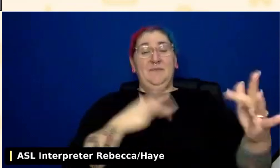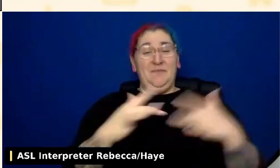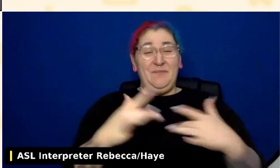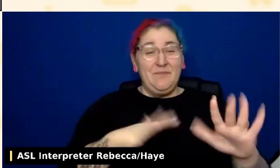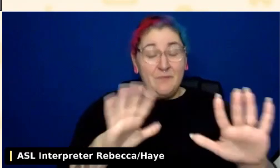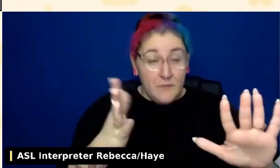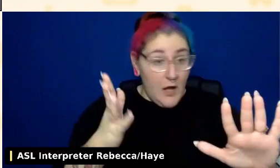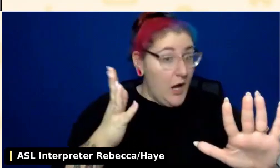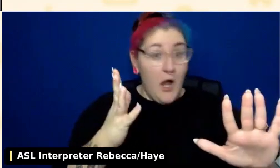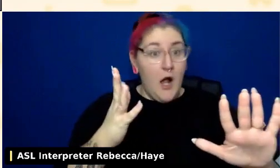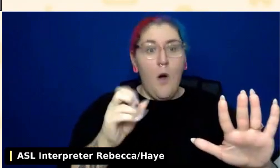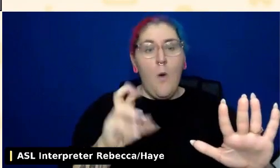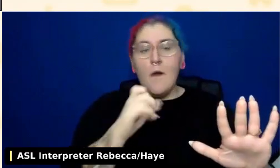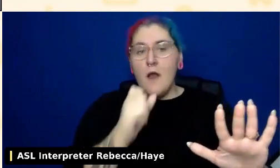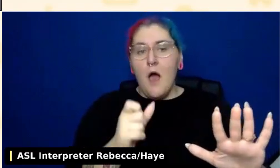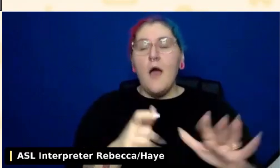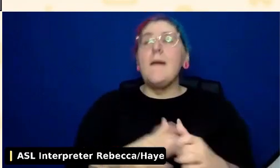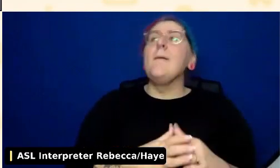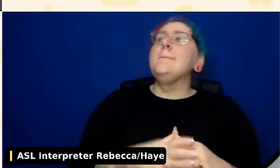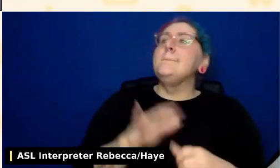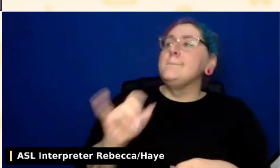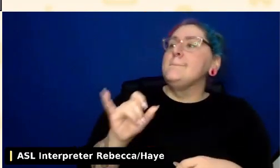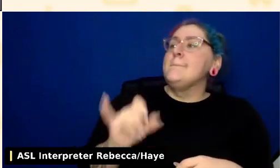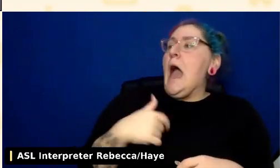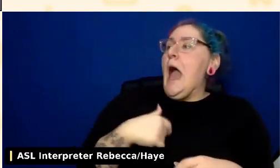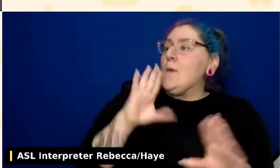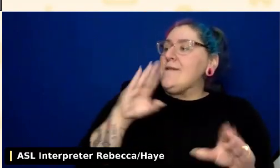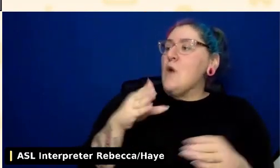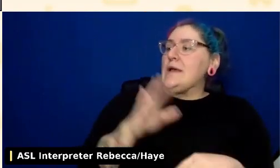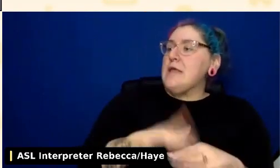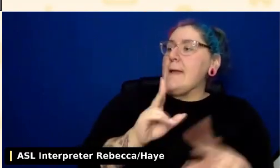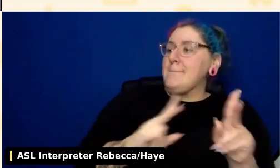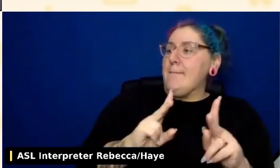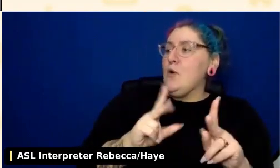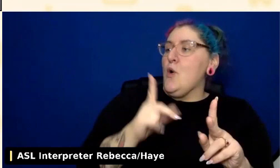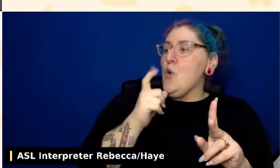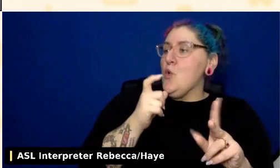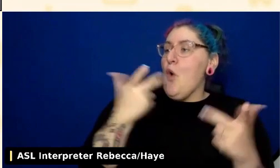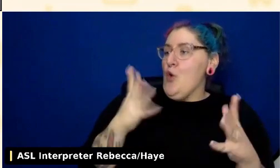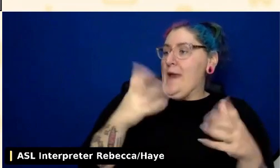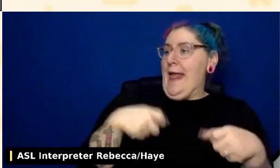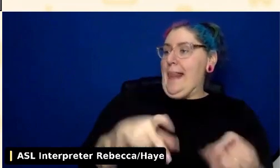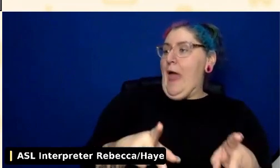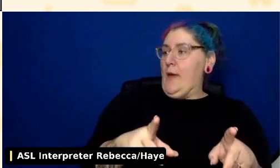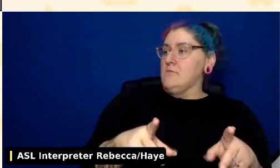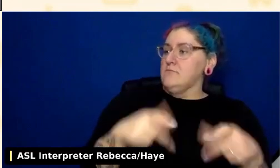que lo permiten explícitamente y luego hacer prueba de usuario. Yo diría que probablemente depende de cuánto movimiento estés agregando,